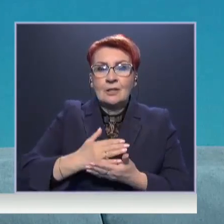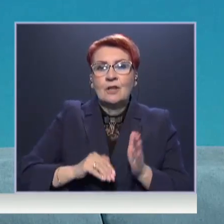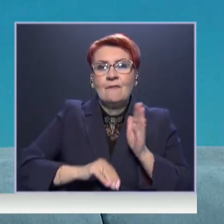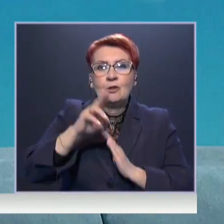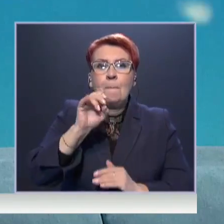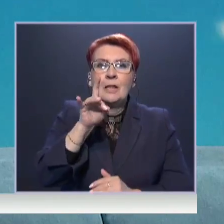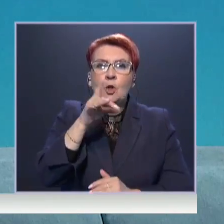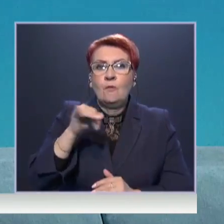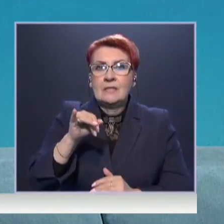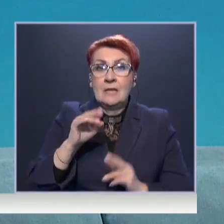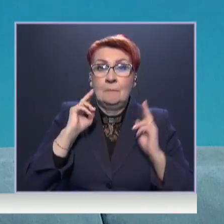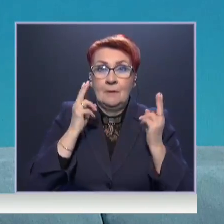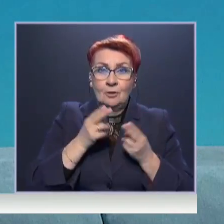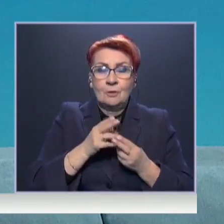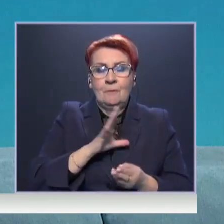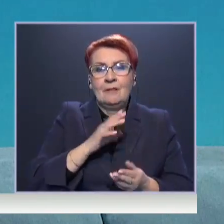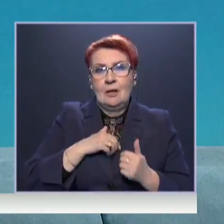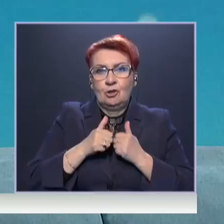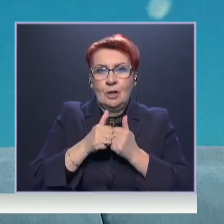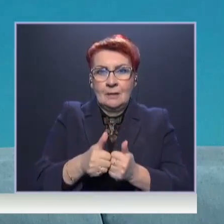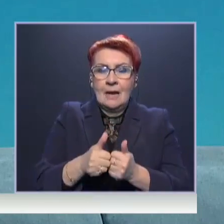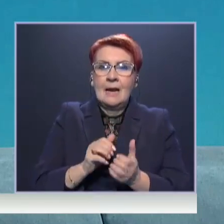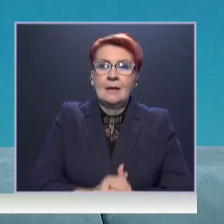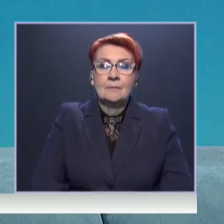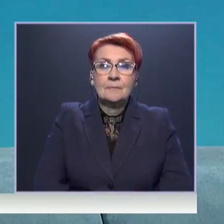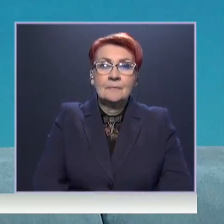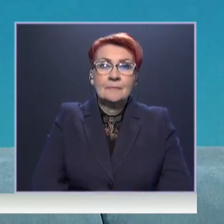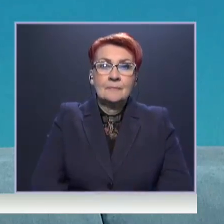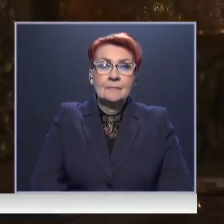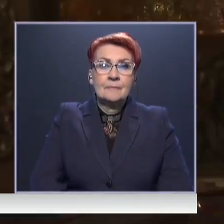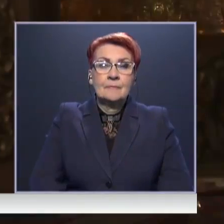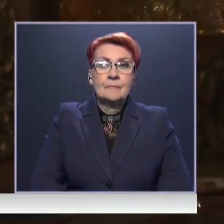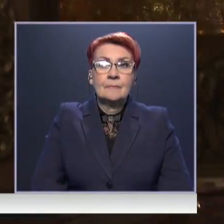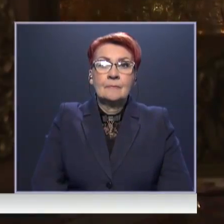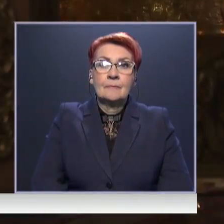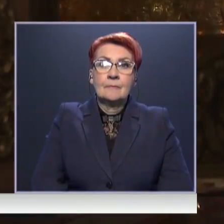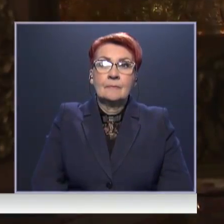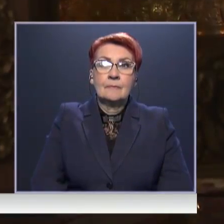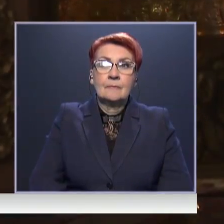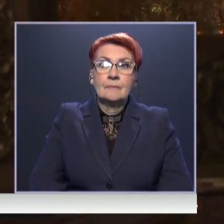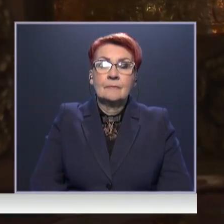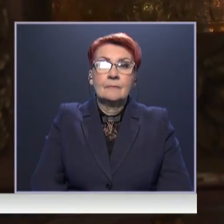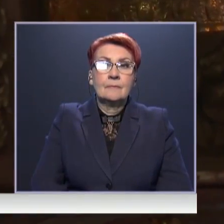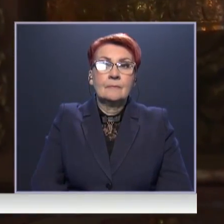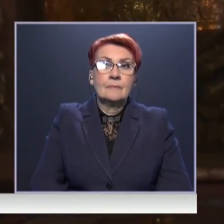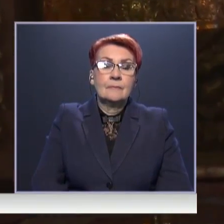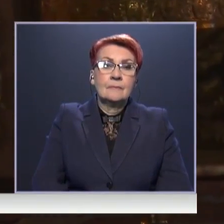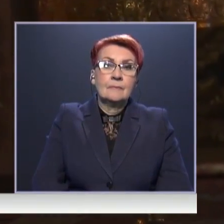монастыре побывал и наш коллега Матвей Горбунов [музыка]